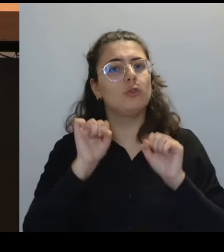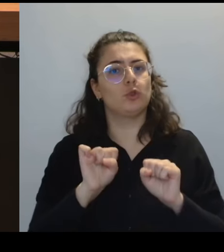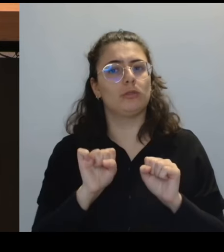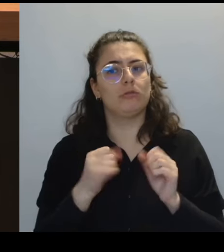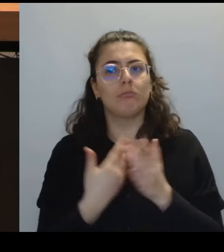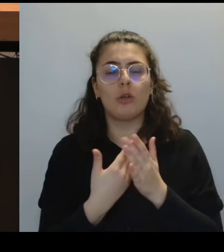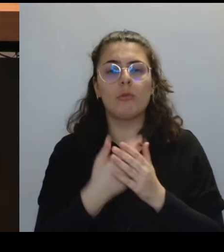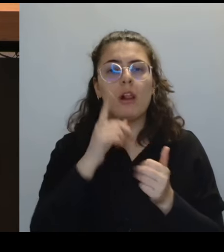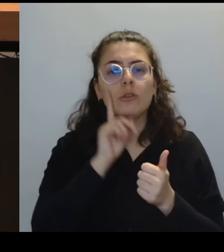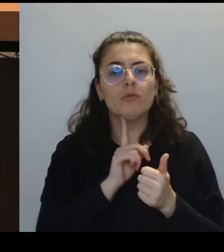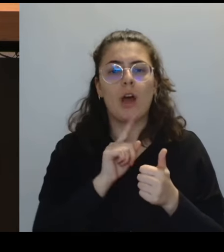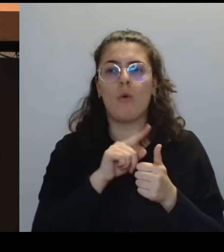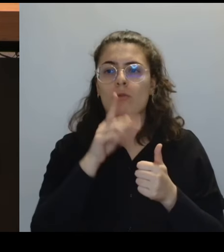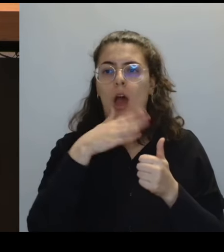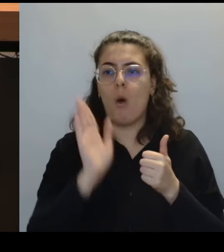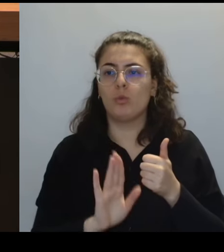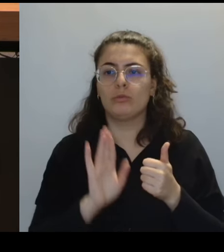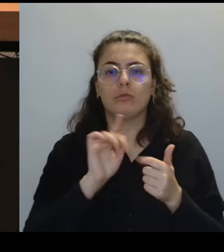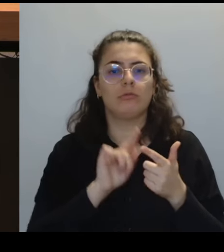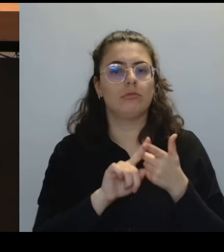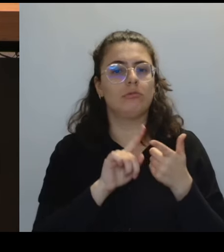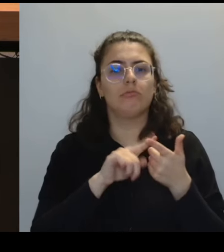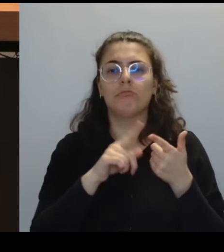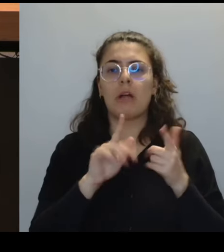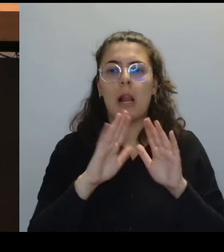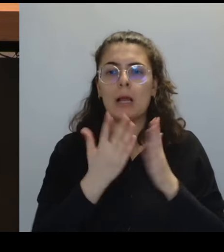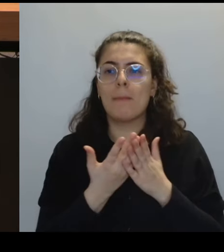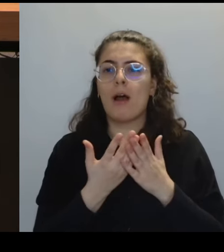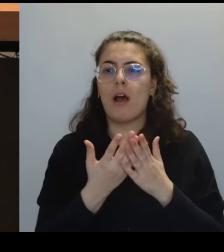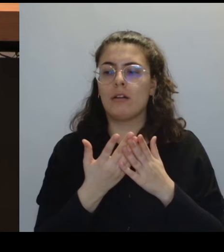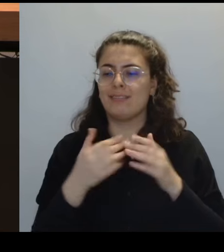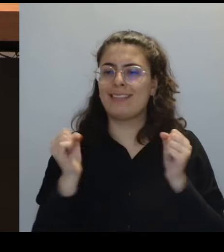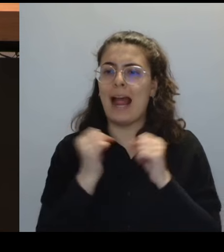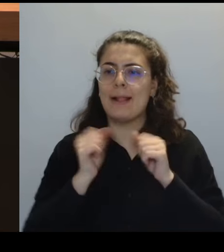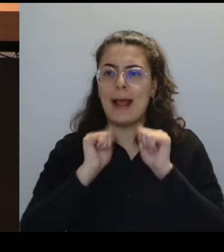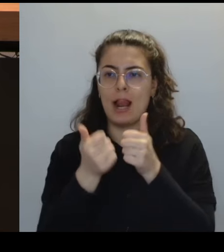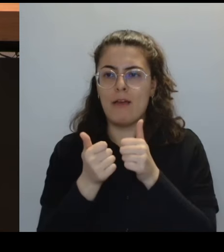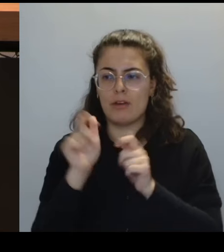Einrichtungen der Kältehilfe, also Obdachlose oder ähnliche Bedarfsgruppen.